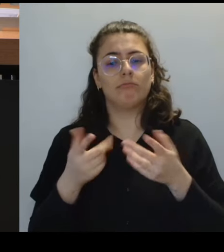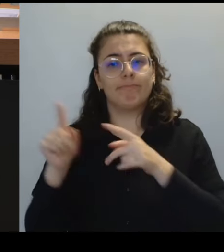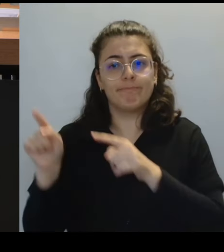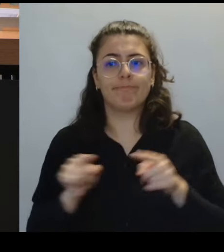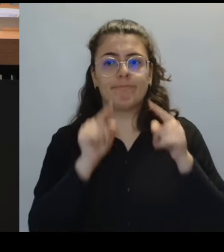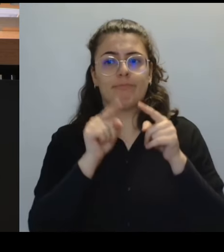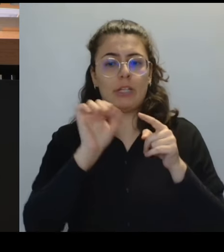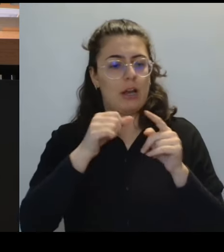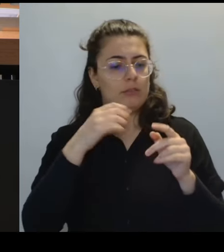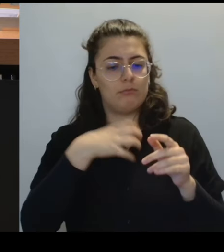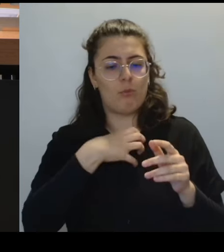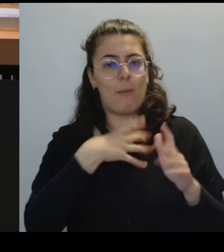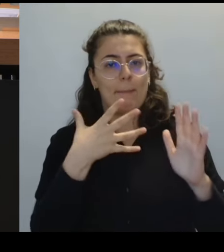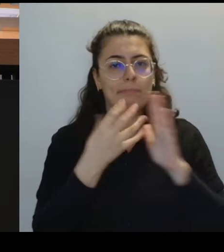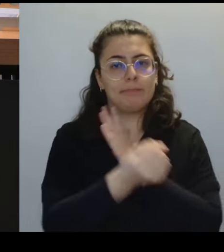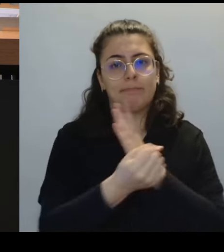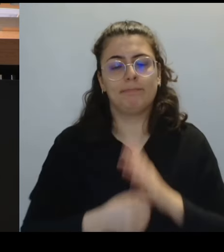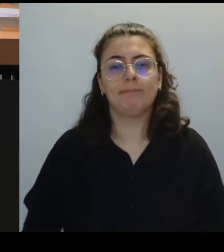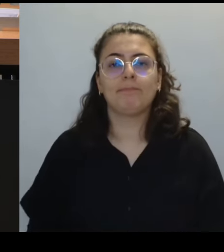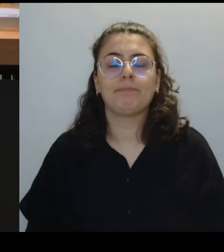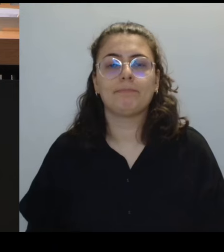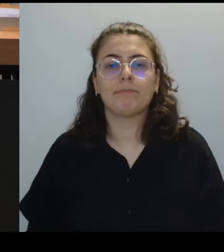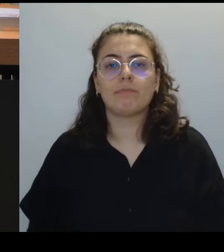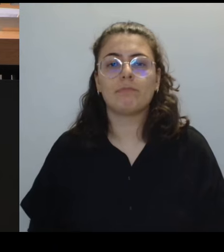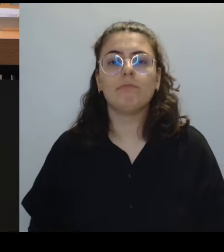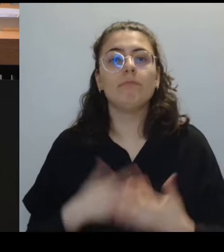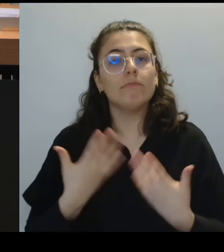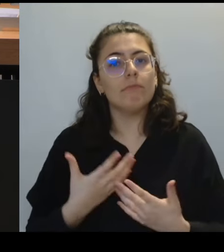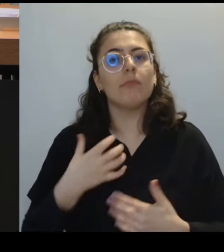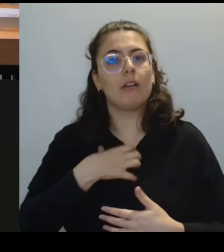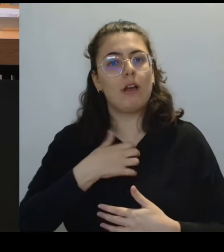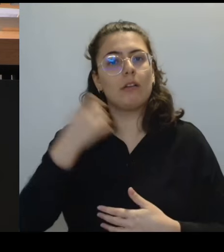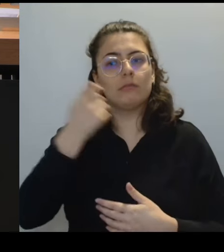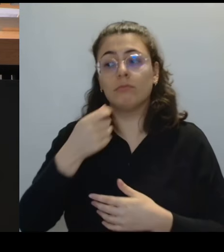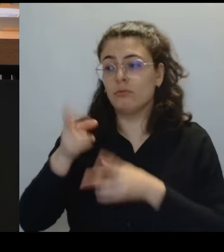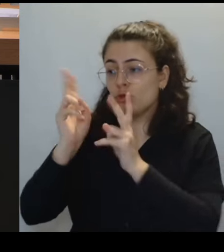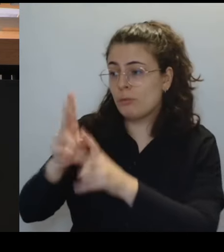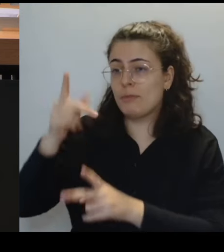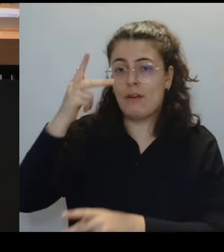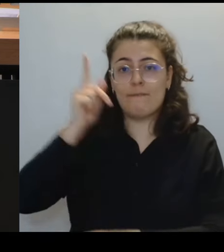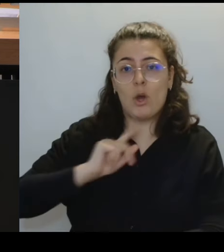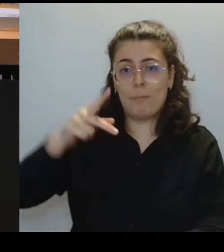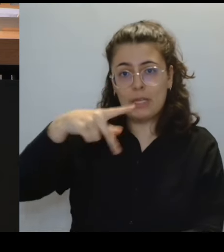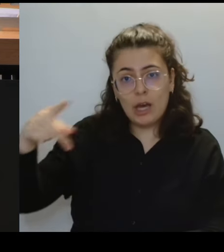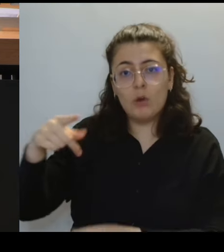Es gibt bereits Kassen, da haben Sie natürlich recht, Frau Pirat, die die genannten Vorsorgen finanzieren. Aber es sind bei weitem nicht alle